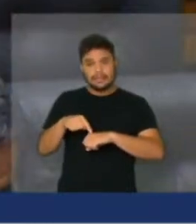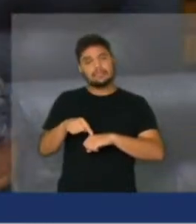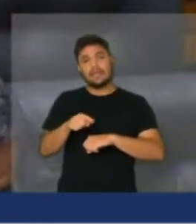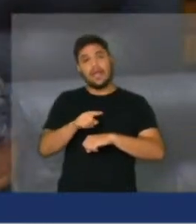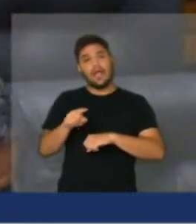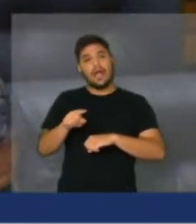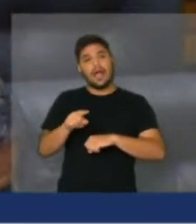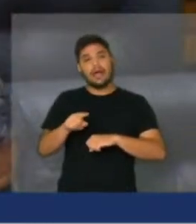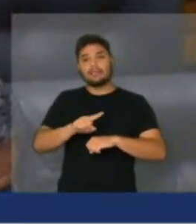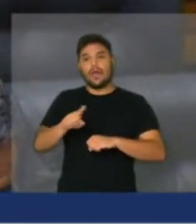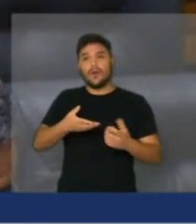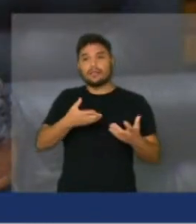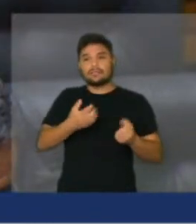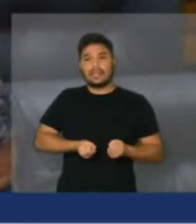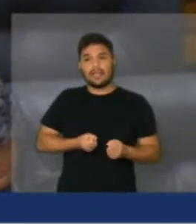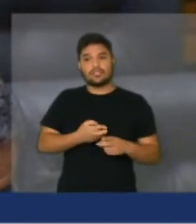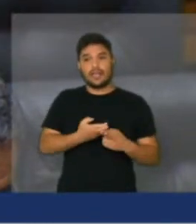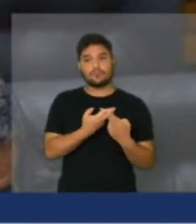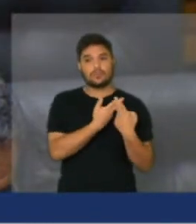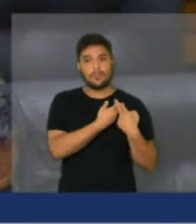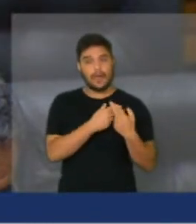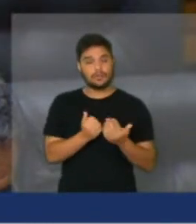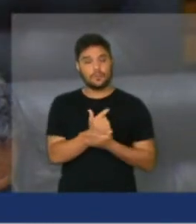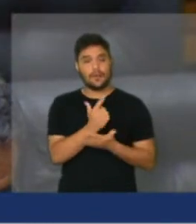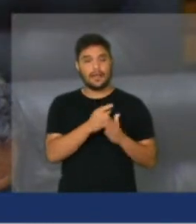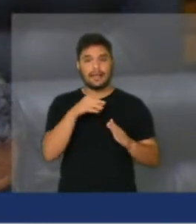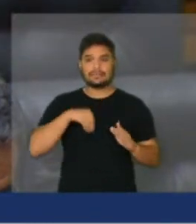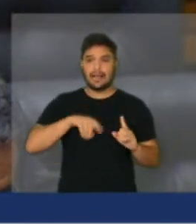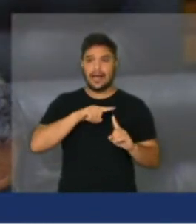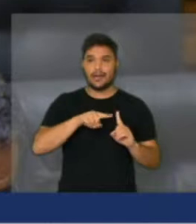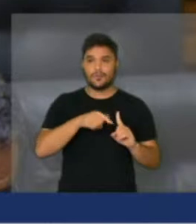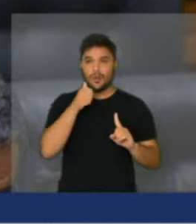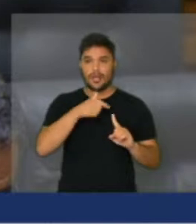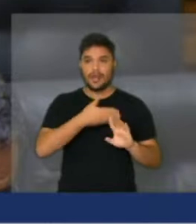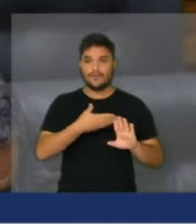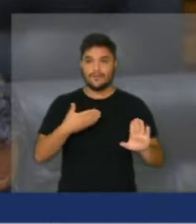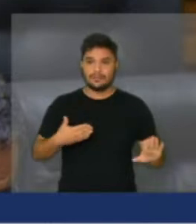PAGAMENTO DAS GRÁVIDAS AFASTADAS, AQUELAS QUE FOREM TRABALHADORAS DE PEQUENA E MÉDIA EMPRESA. O GOVERNO